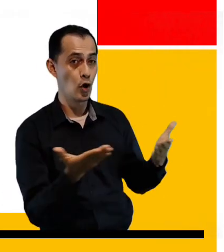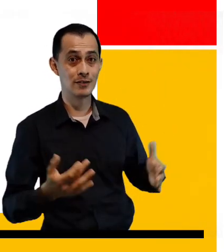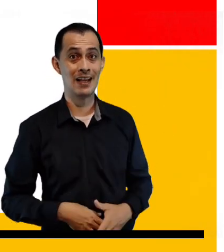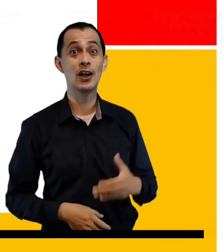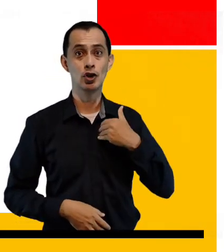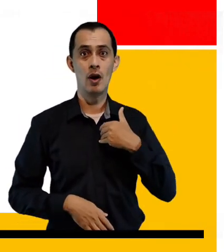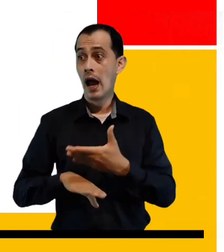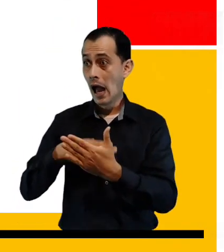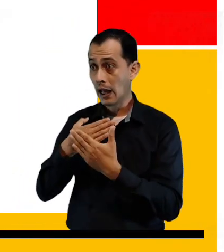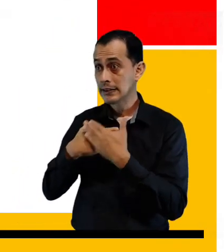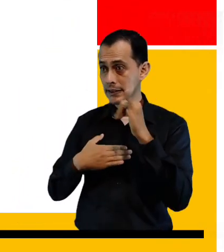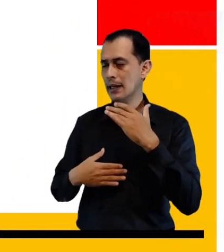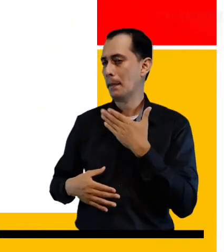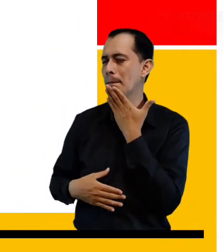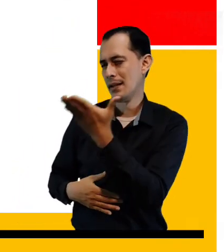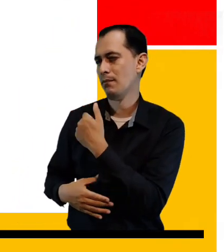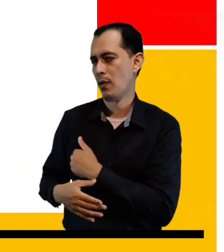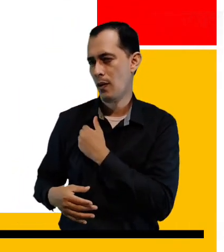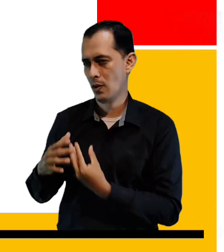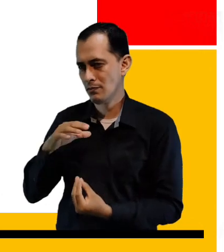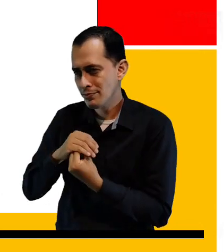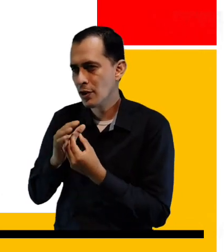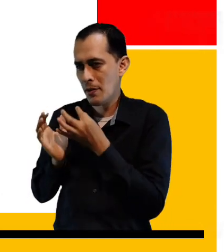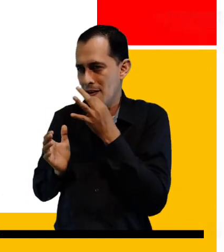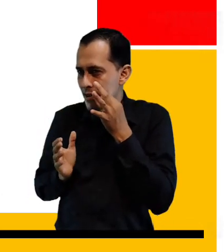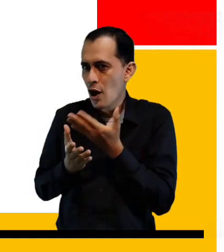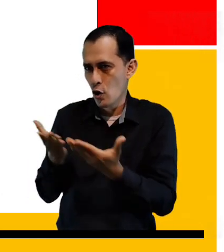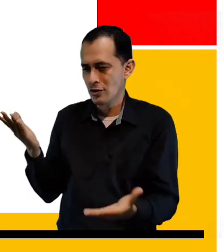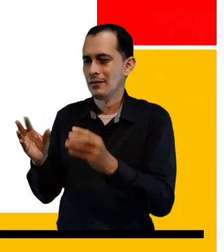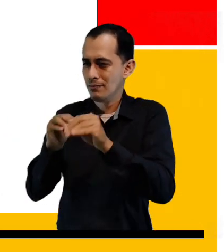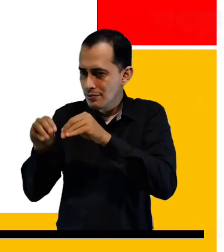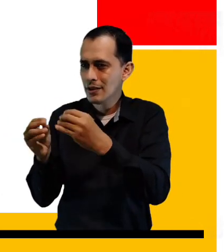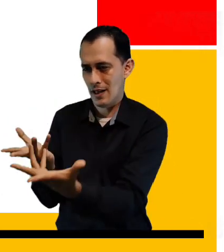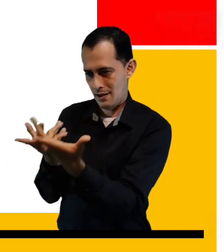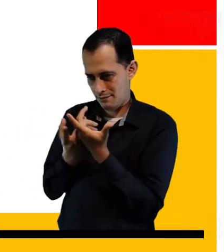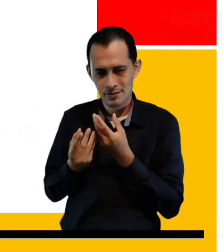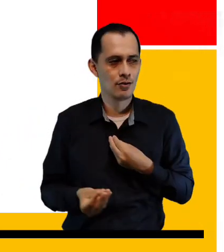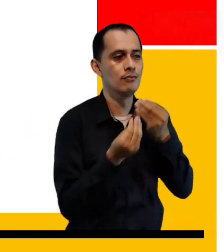para que no sufran retrasos al momento de diligenciar esta información.